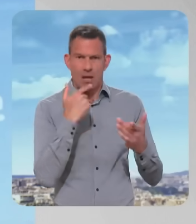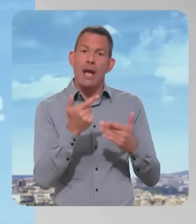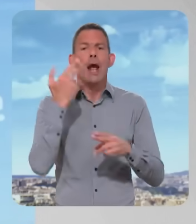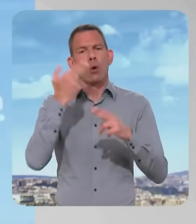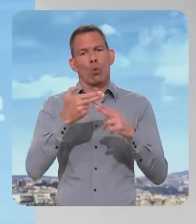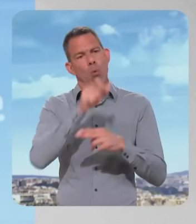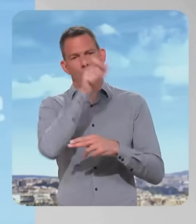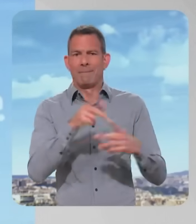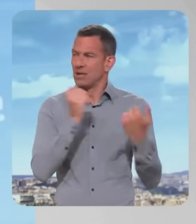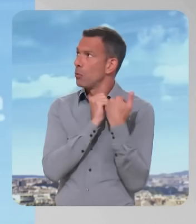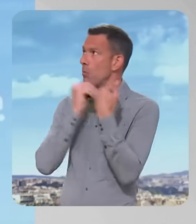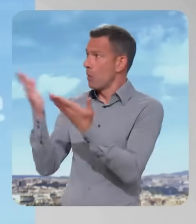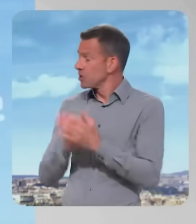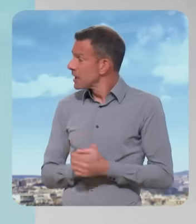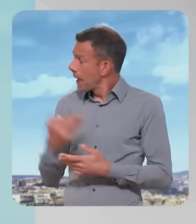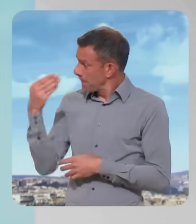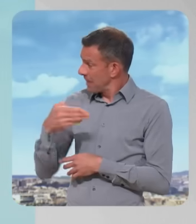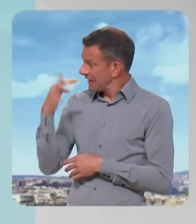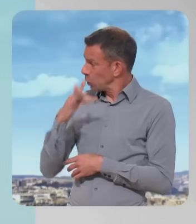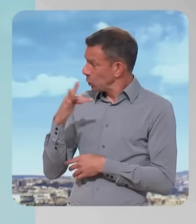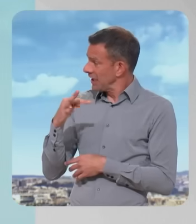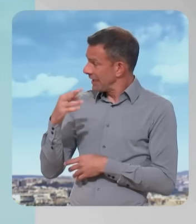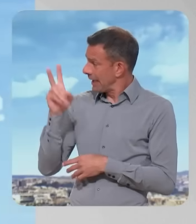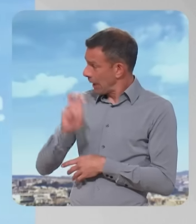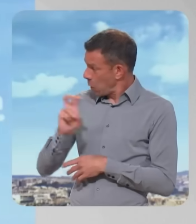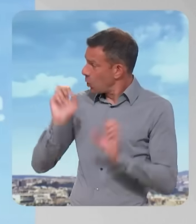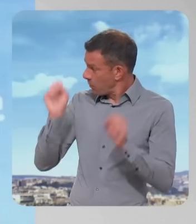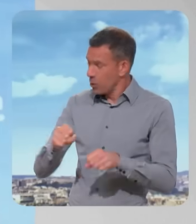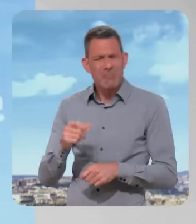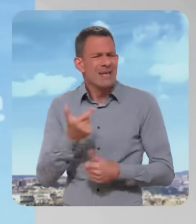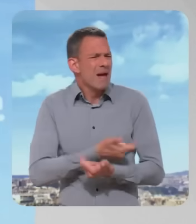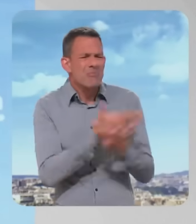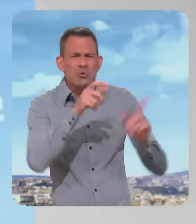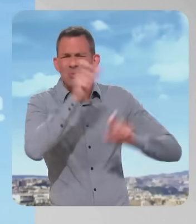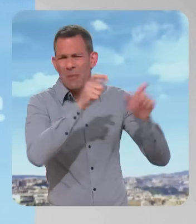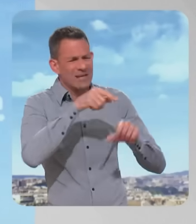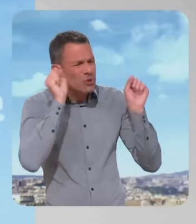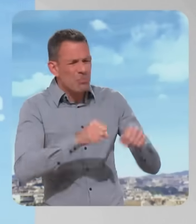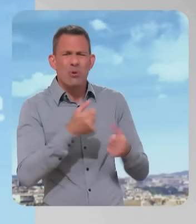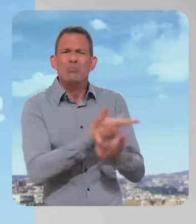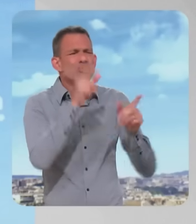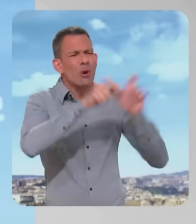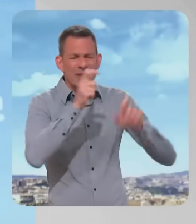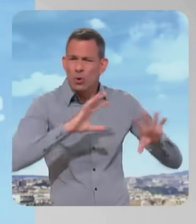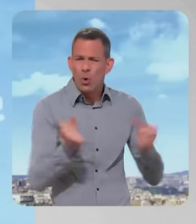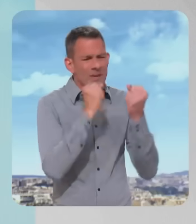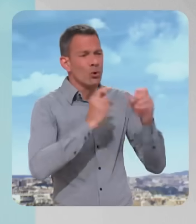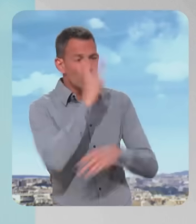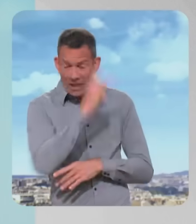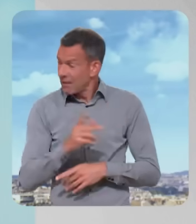M.Bompard: Je ne vais pas spéculer ce matin... T.Sotto: Ce n'est plus de la spéculation. M.Bompard: On a eu un 1er échange entre les différentes formations